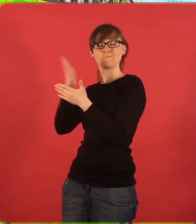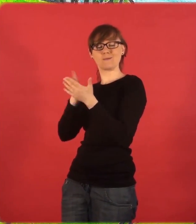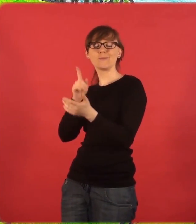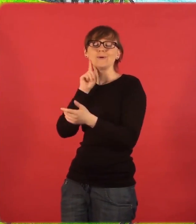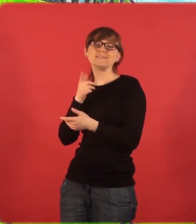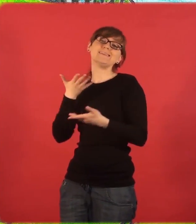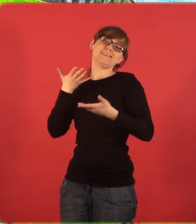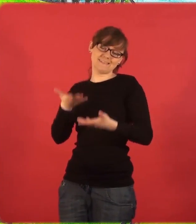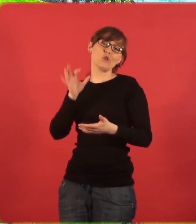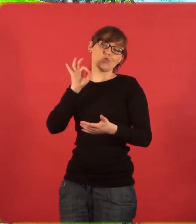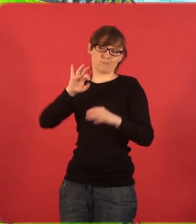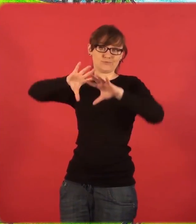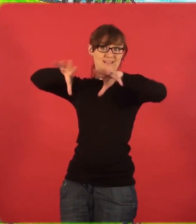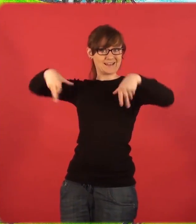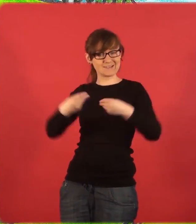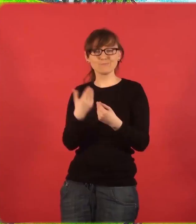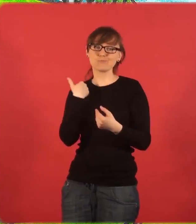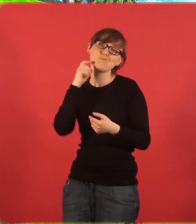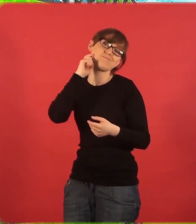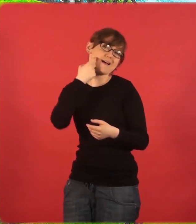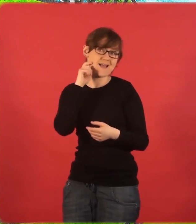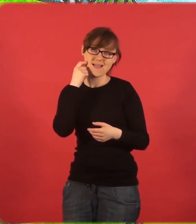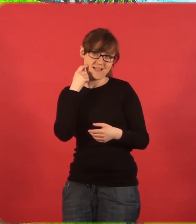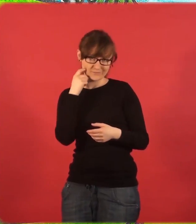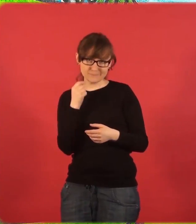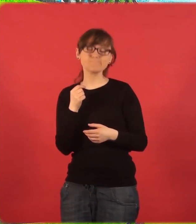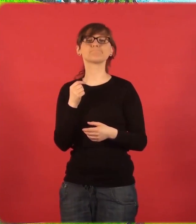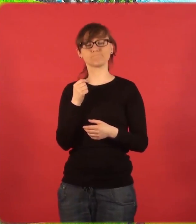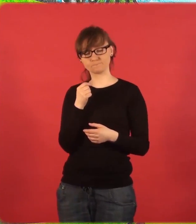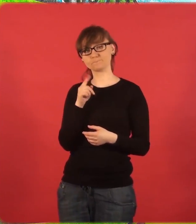Dziewczynki bardzo ucieszyły się i schowały się w tunelu żeby zaskoczyć chłopaków. Od tej pory wszyscy razem bawili się w tunelach w sianie.